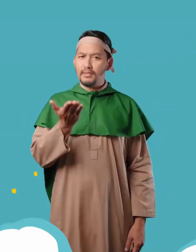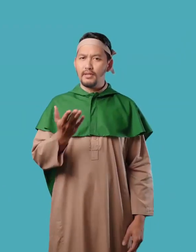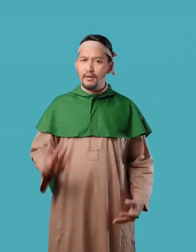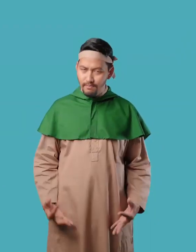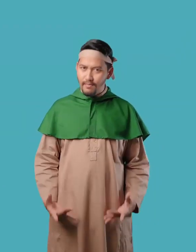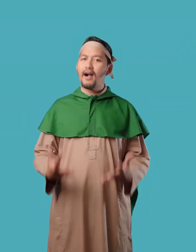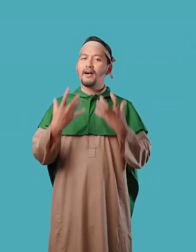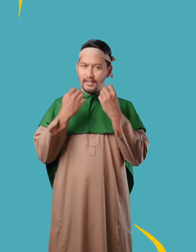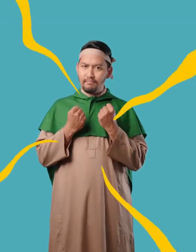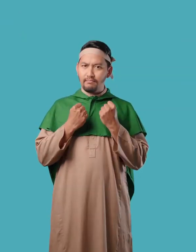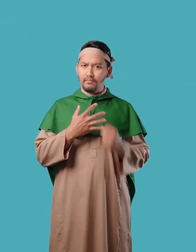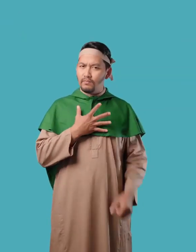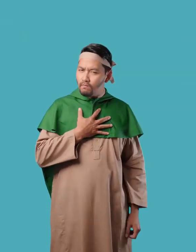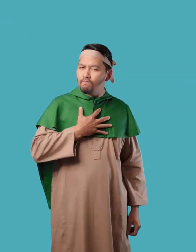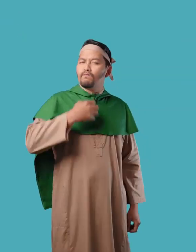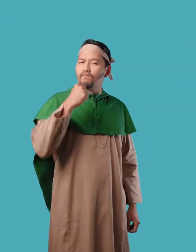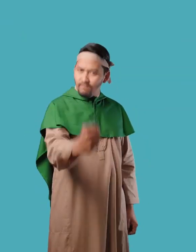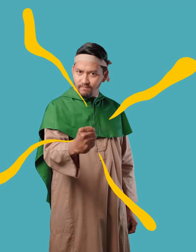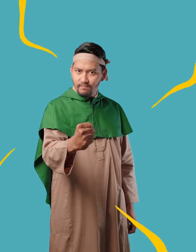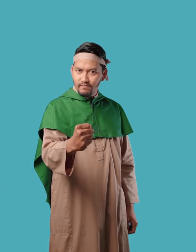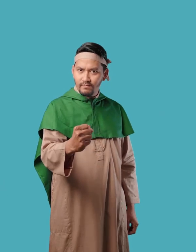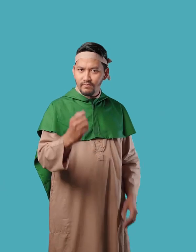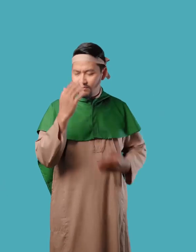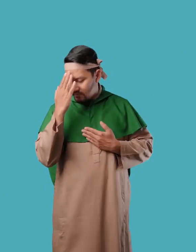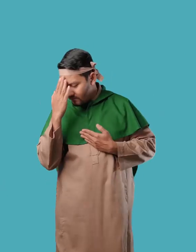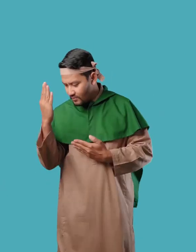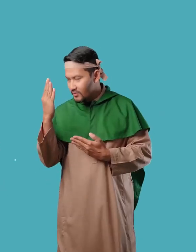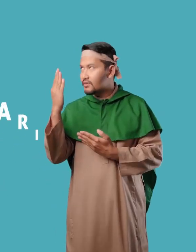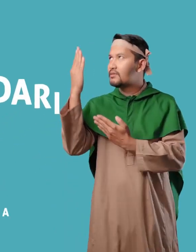Nabi Ibrahim pernah diuji keimanannya dan ketaatannya